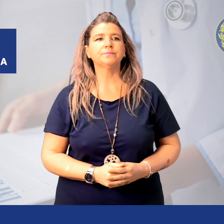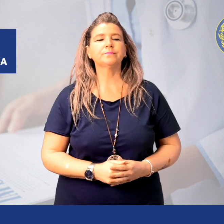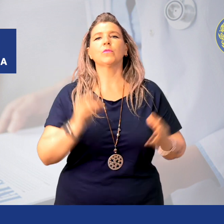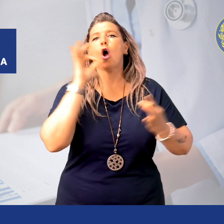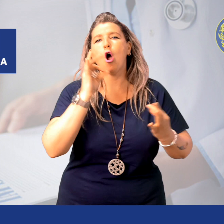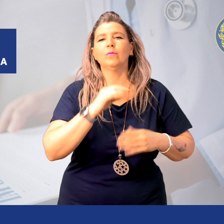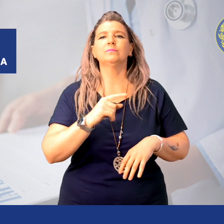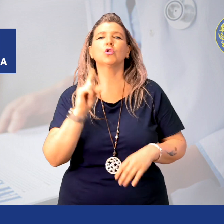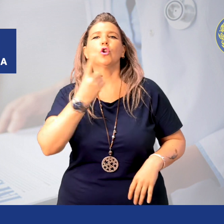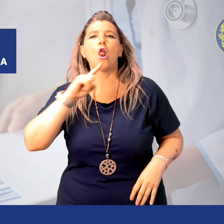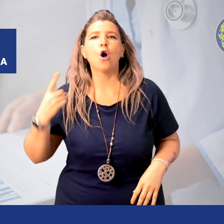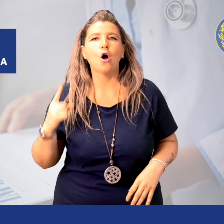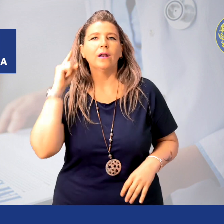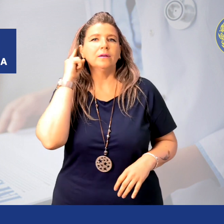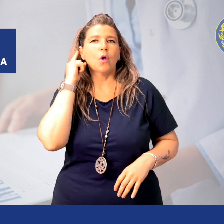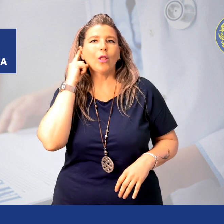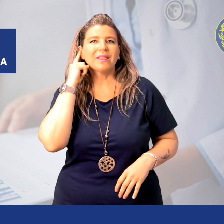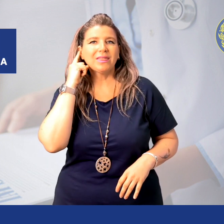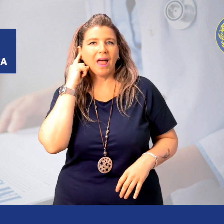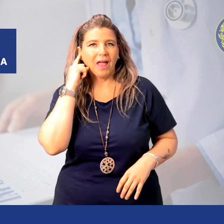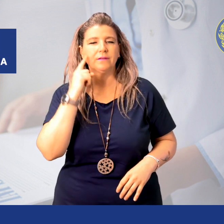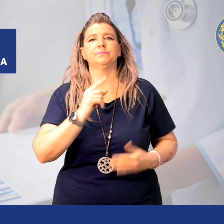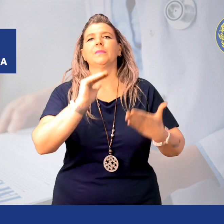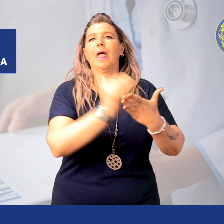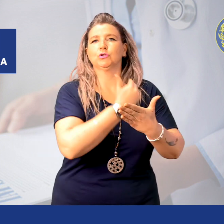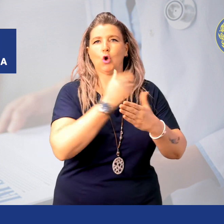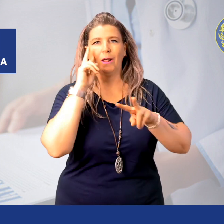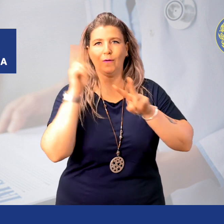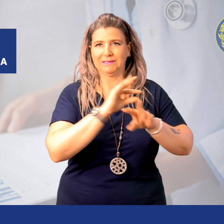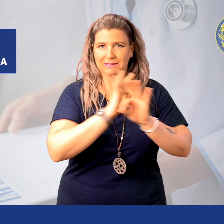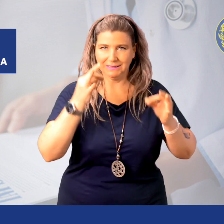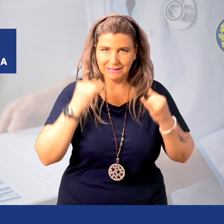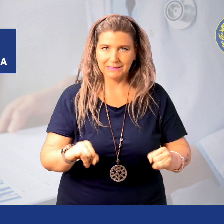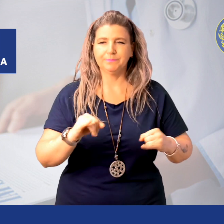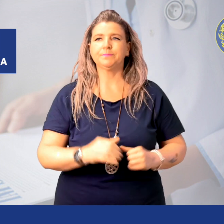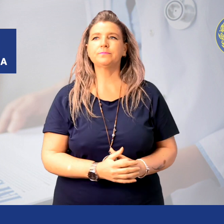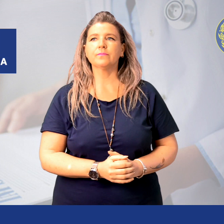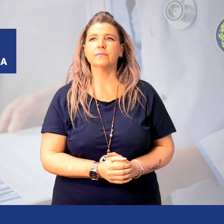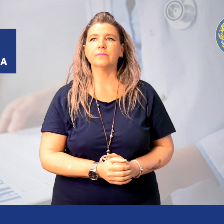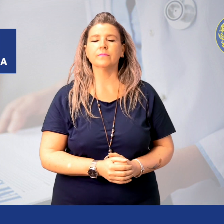oppure i dolori uditivi come l'otite, sono esonerati dalle visite fiscali,